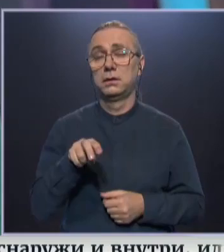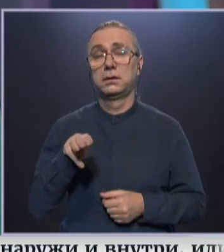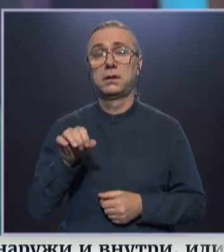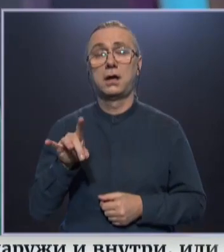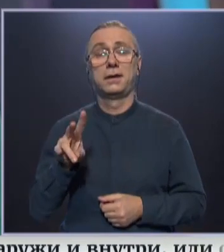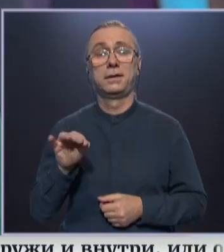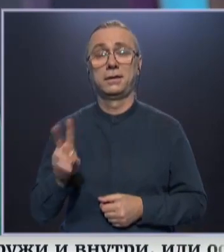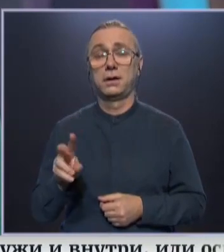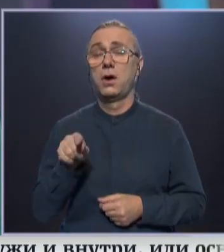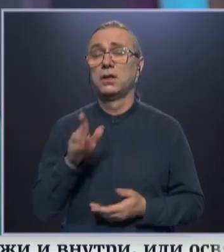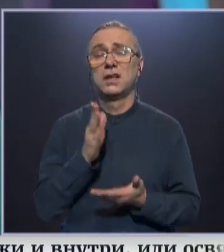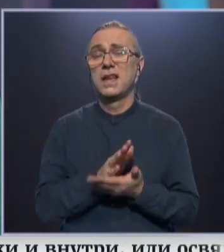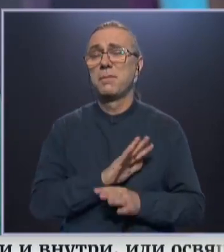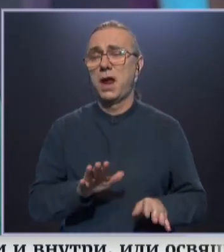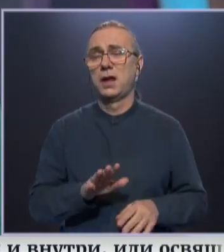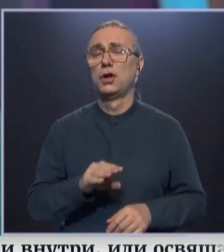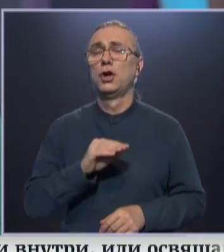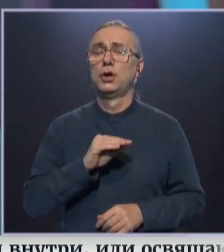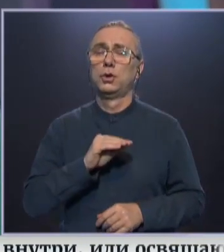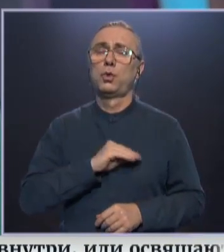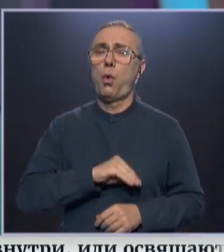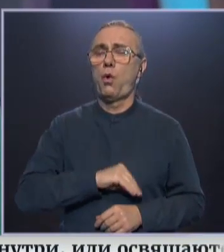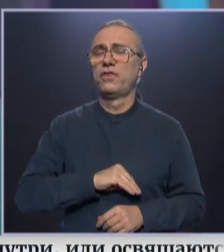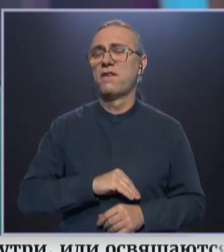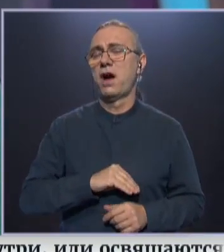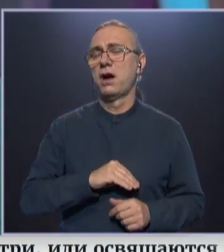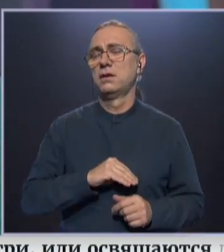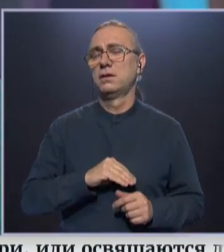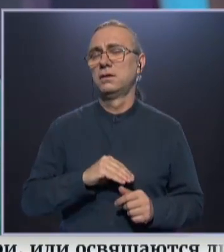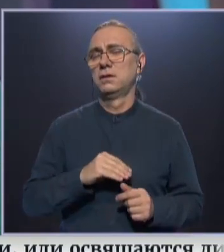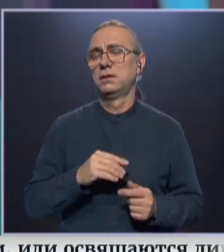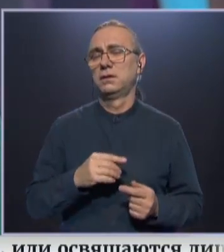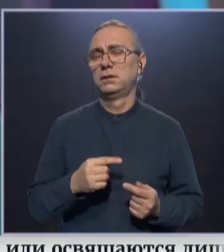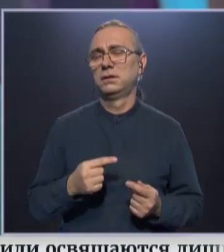духовного звания даже самого жалкого интересного Ничего